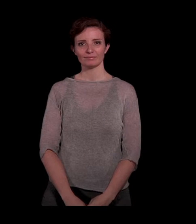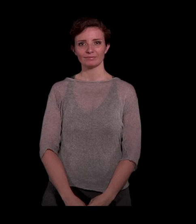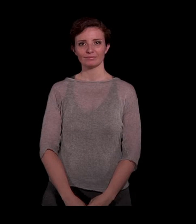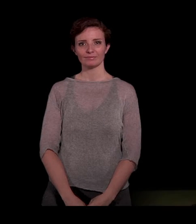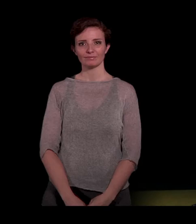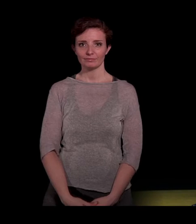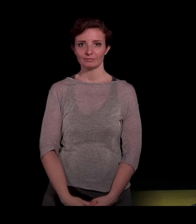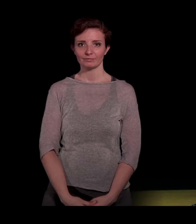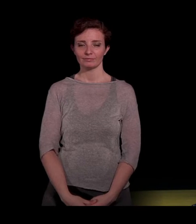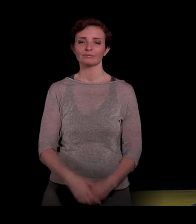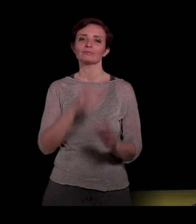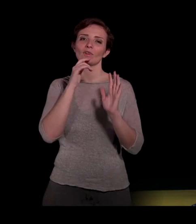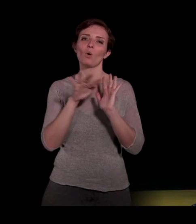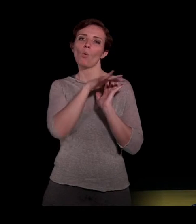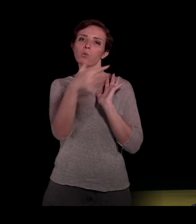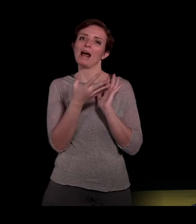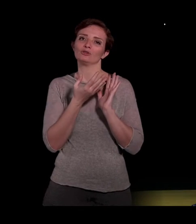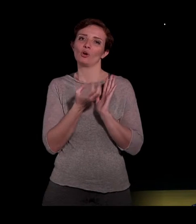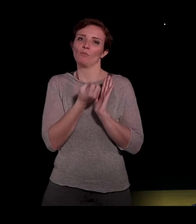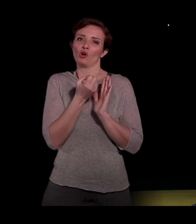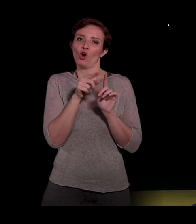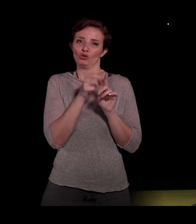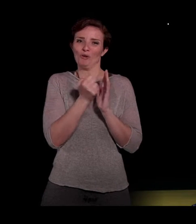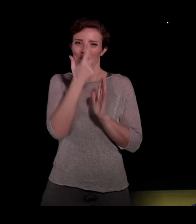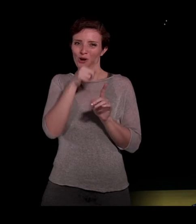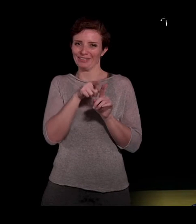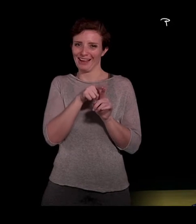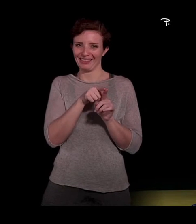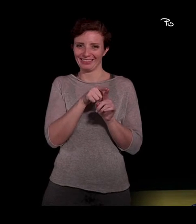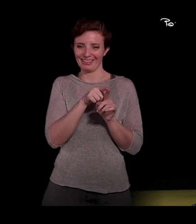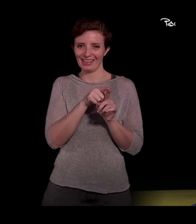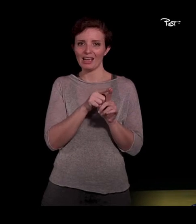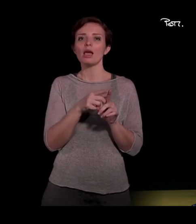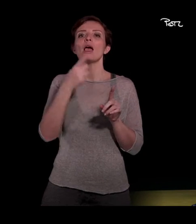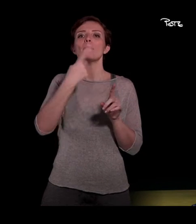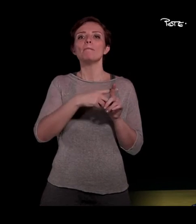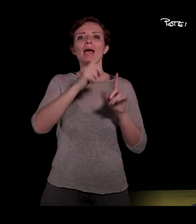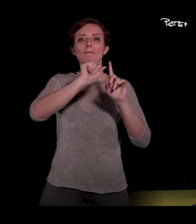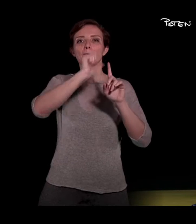Un altro prodotto molto importante è quello relativo alla potenza di un binomio.